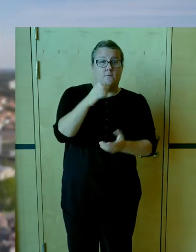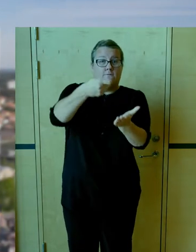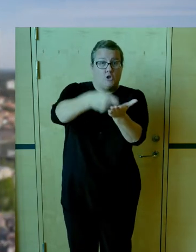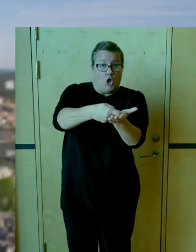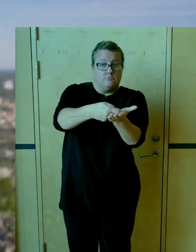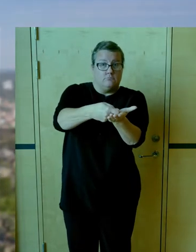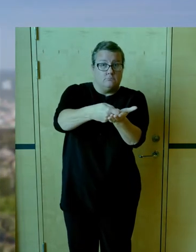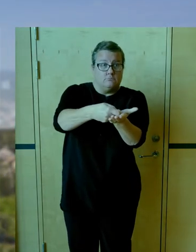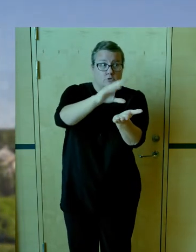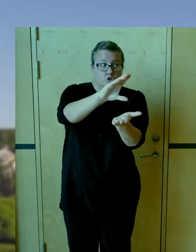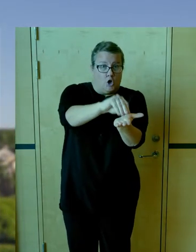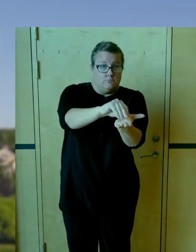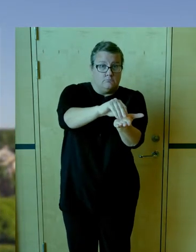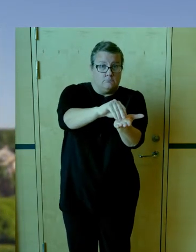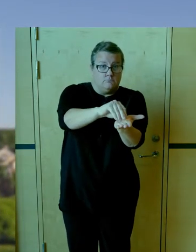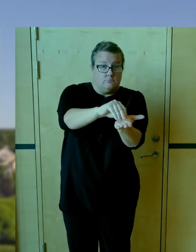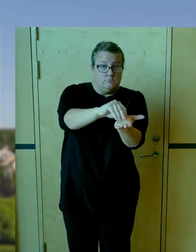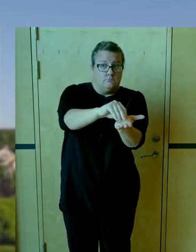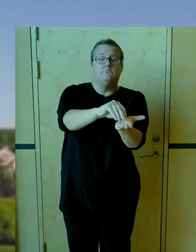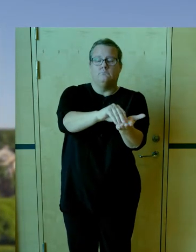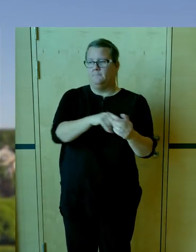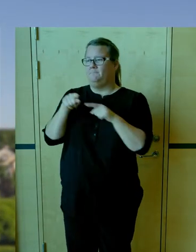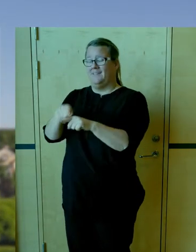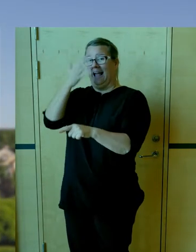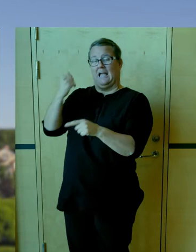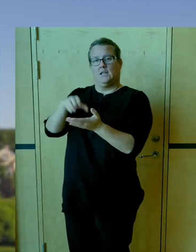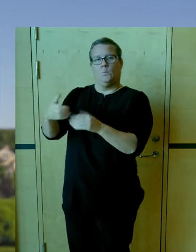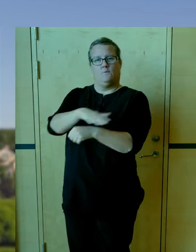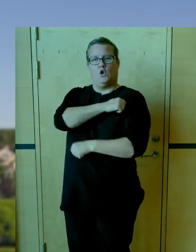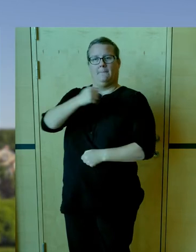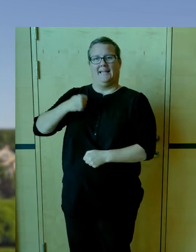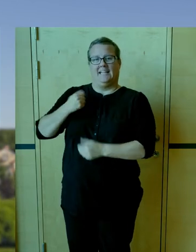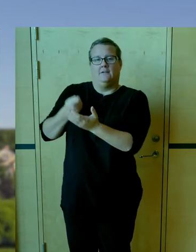Jag undrar om kommunfullmäktige bifalla Andreas löwenhöök förslag